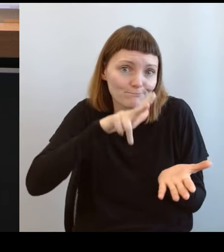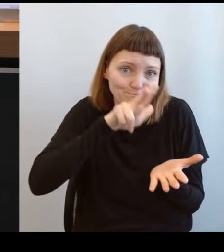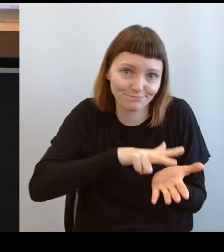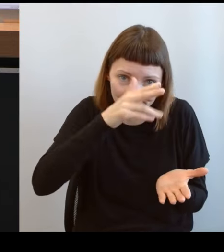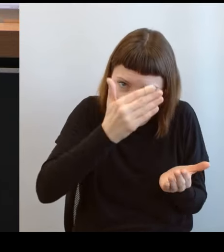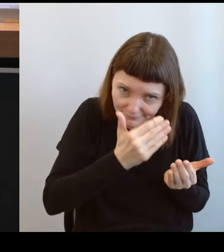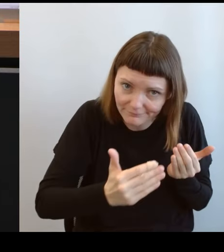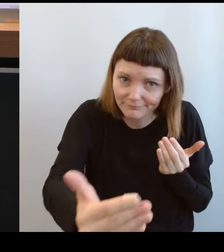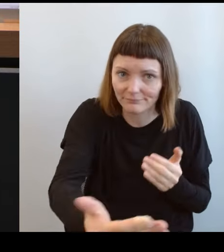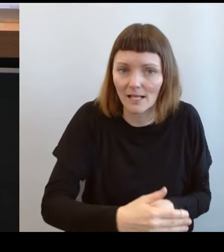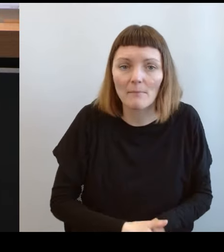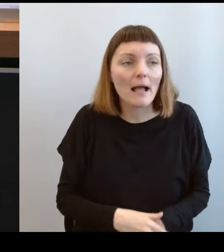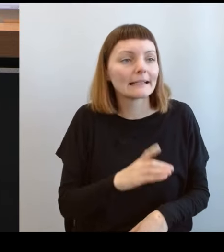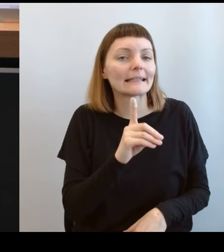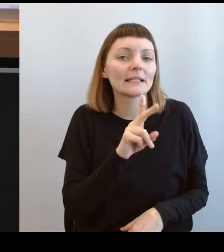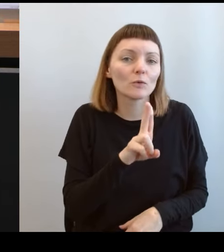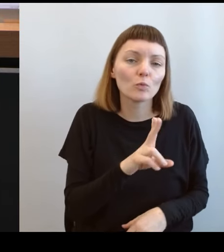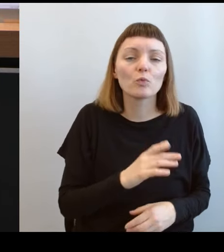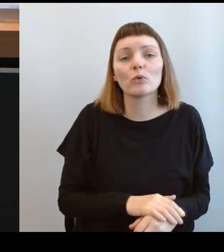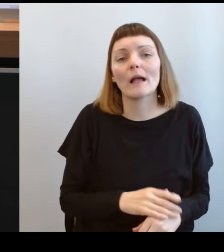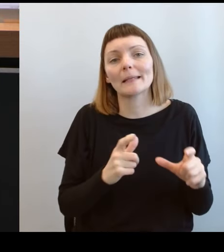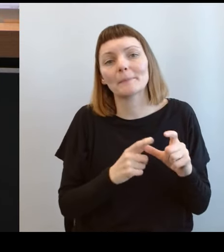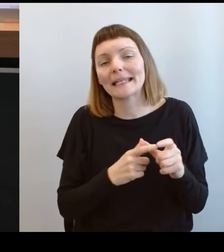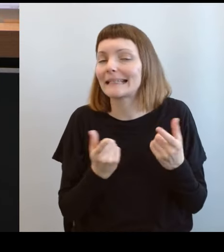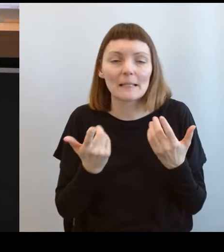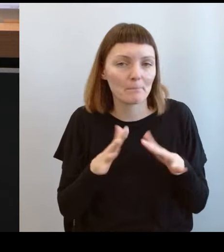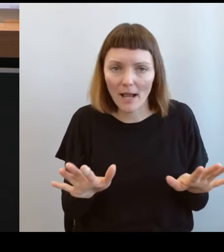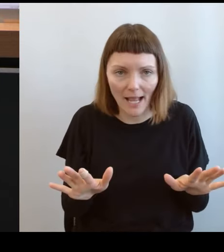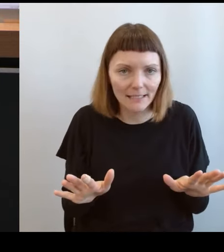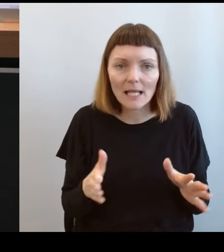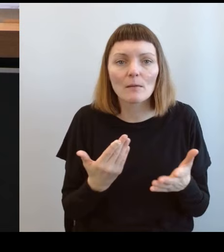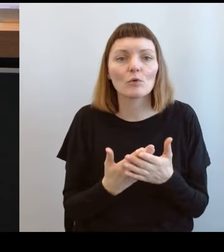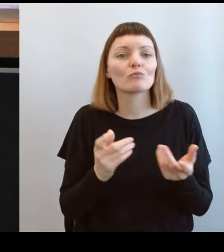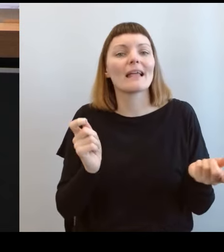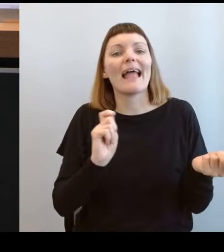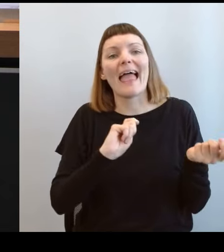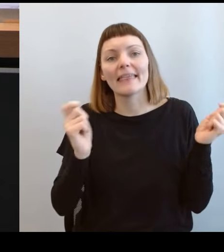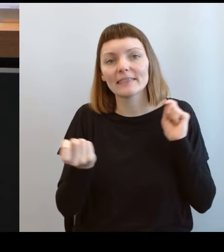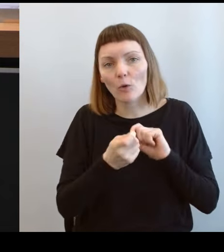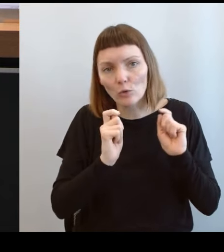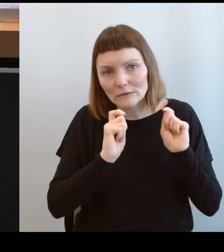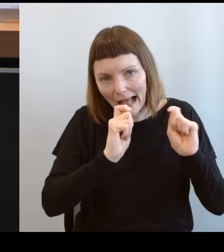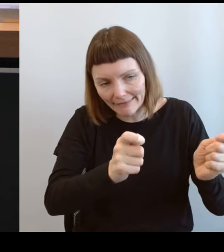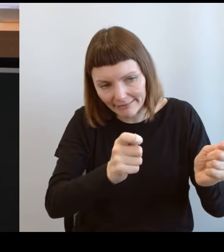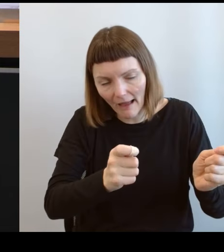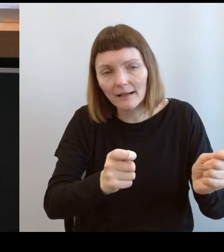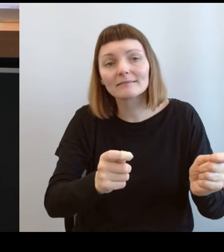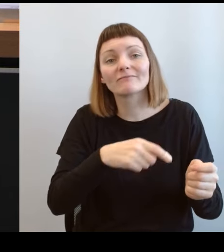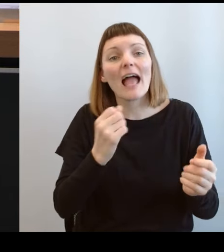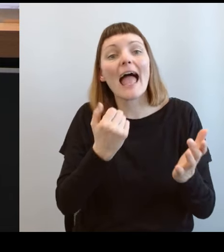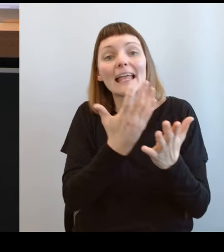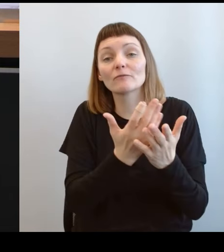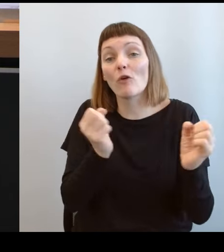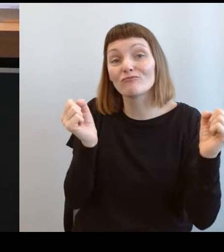gesichtswahrenden Änderungsantrag unserem Entwurf zuzustimmen, kann das Gesetz jetzt erst zum 1.04. geändert werden.